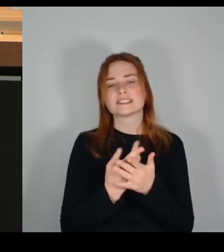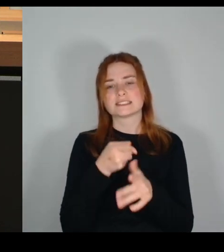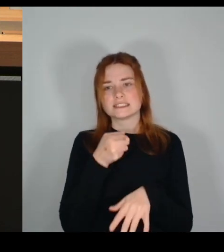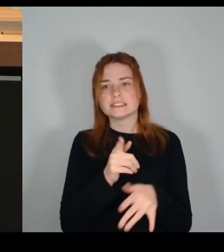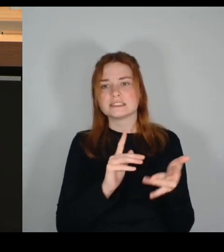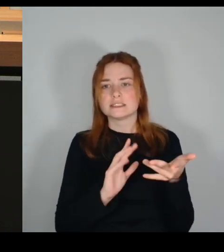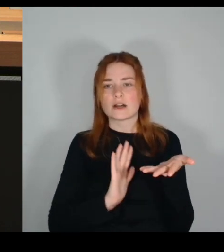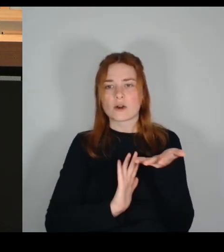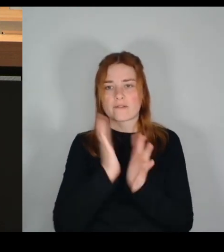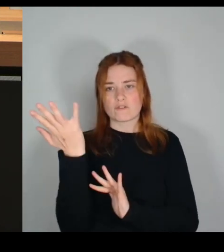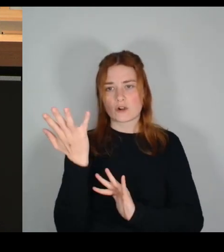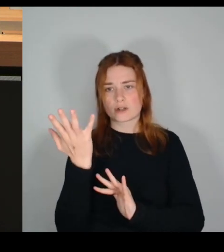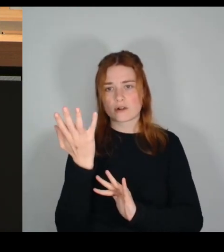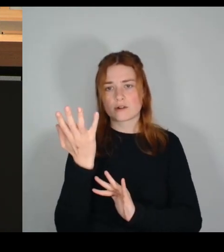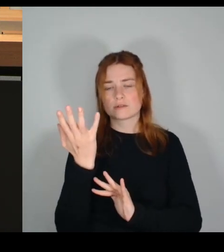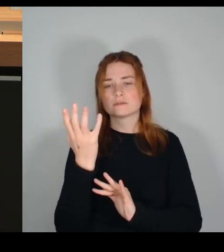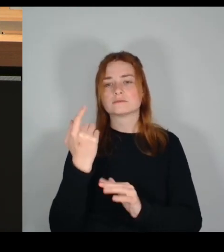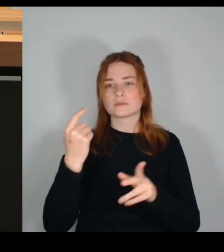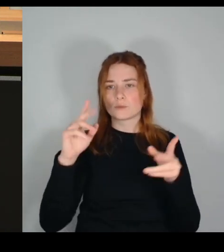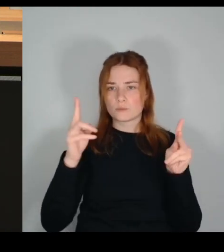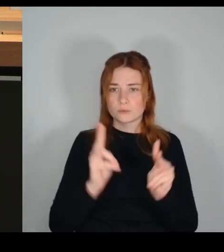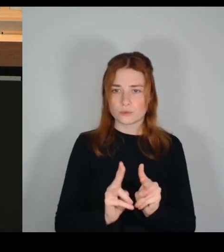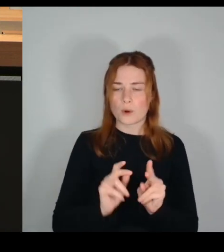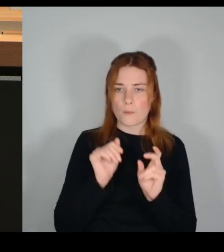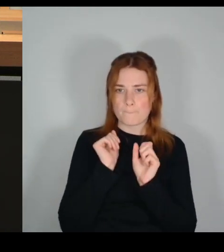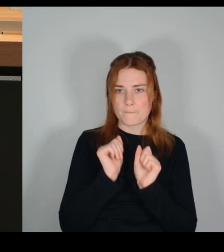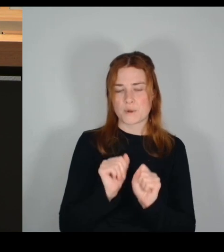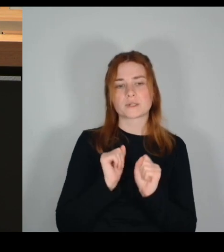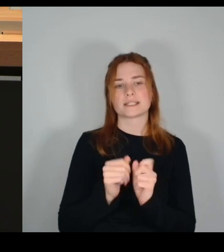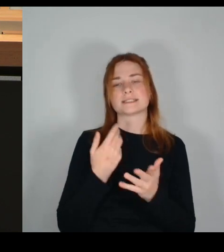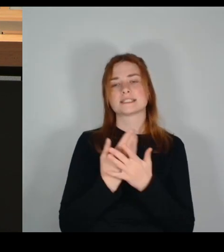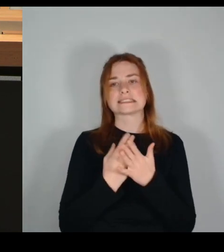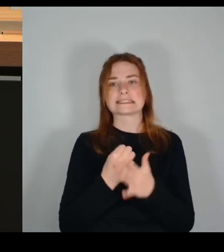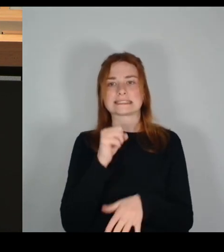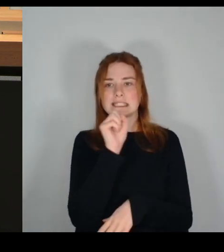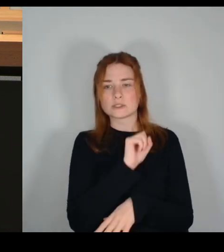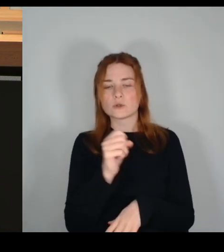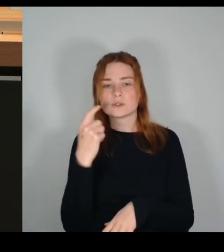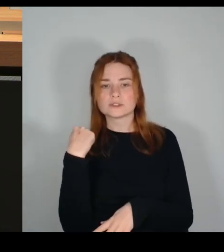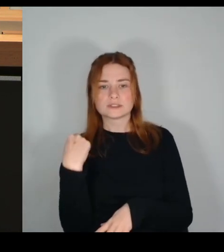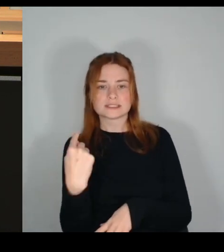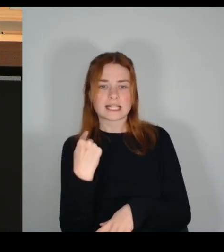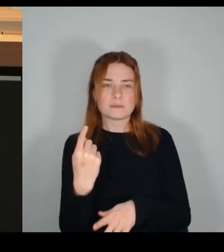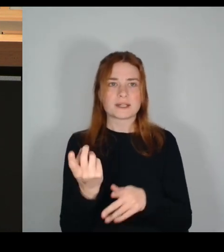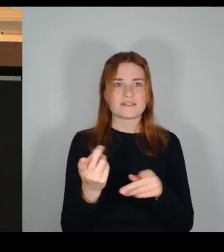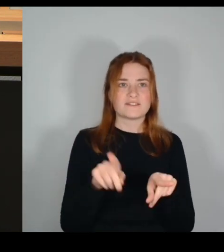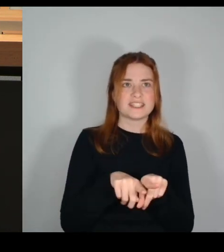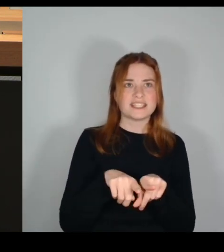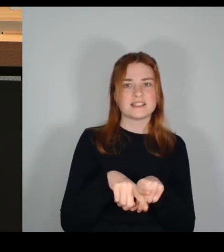ausgehöhlt und boykottiert. Indem ich nämlich jetzt ein neuer Vorrang da ist, dass die Menschen doch zum Jobcenter gehen